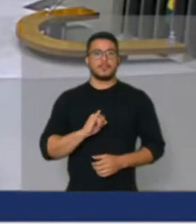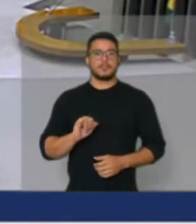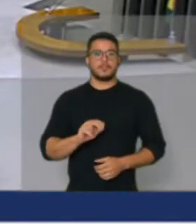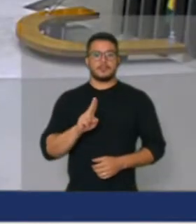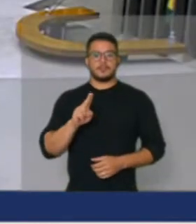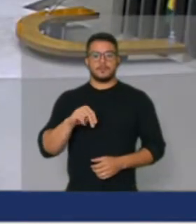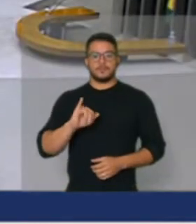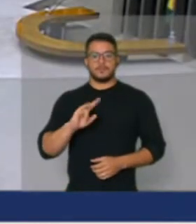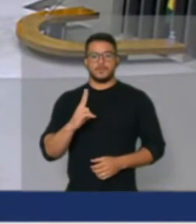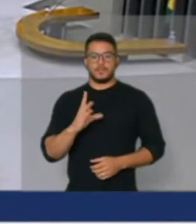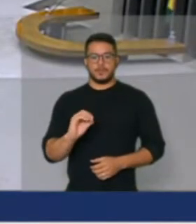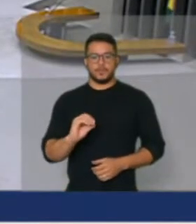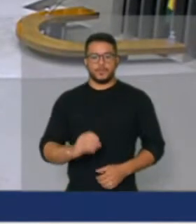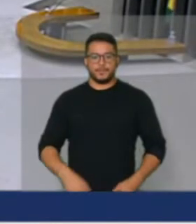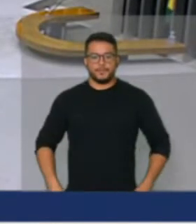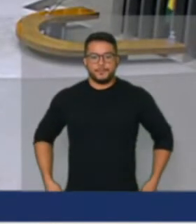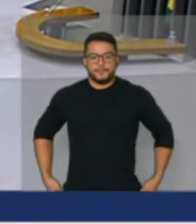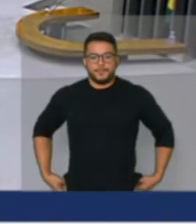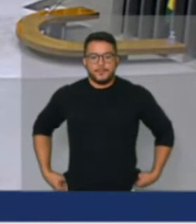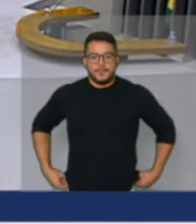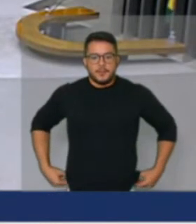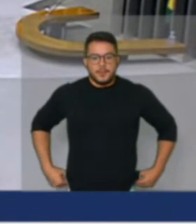DOS INSCRITOS. -- [DEPUTADO]: PRESIDENTE APENAS PARA FAZER UM REGISTRO, NADA MAIS